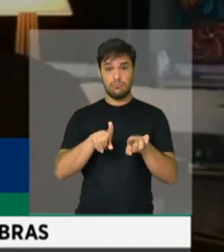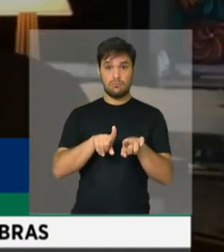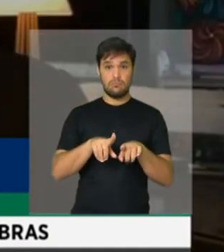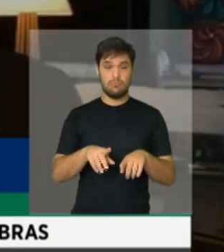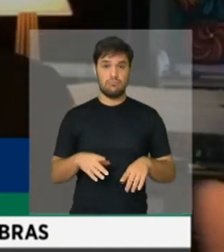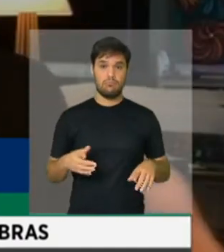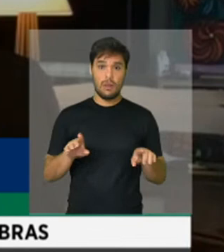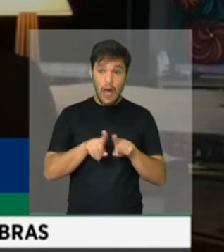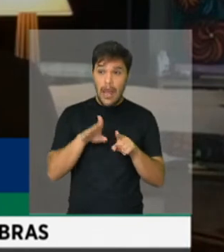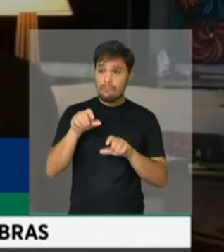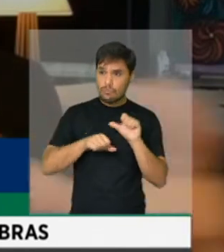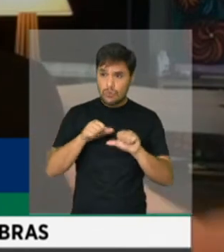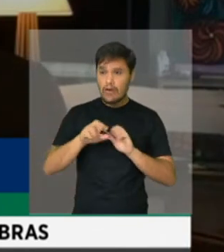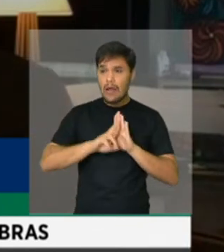DE FORMA RÁPIDA SEM TANTO APROFUNDAMENTO GERAM ESSE TIPO